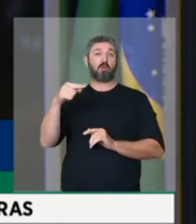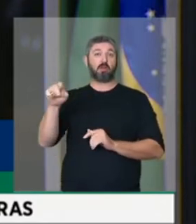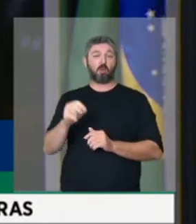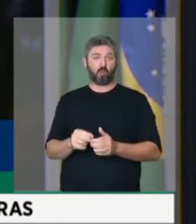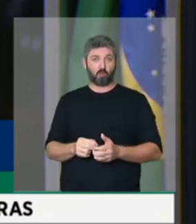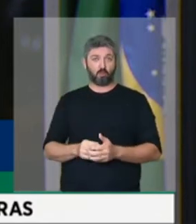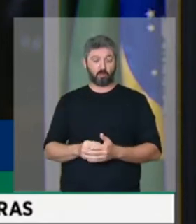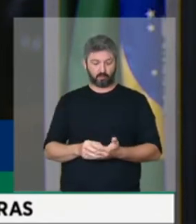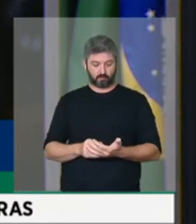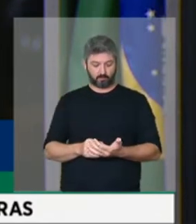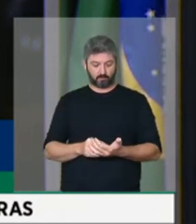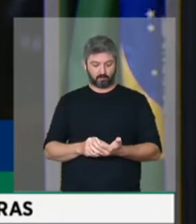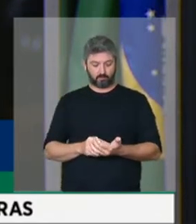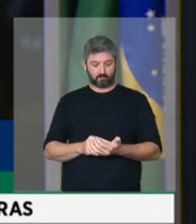29, O QUE DEMONSTRA QUE O PROCESSO INICIADO DE